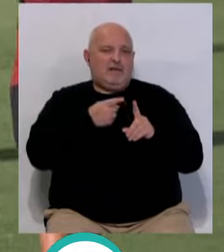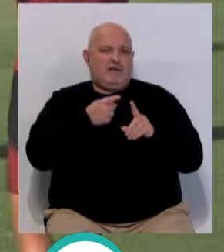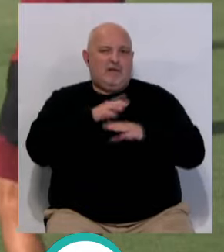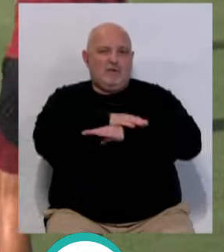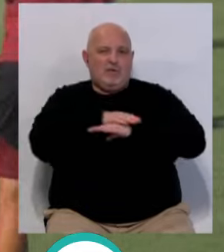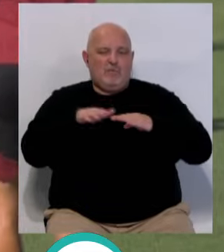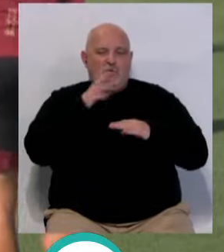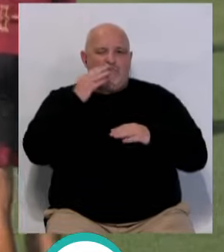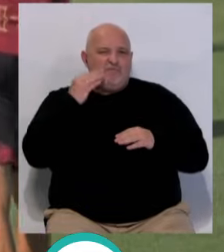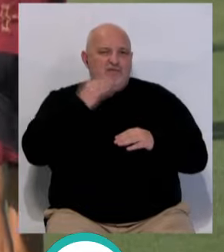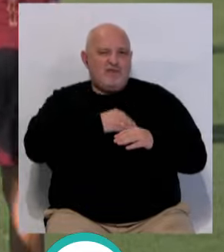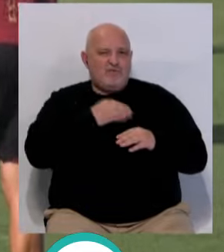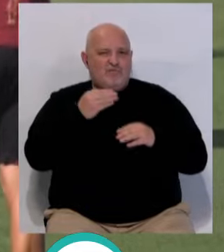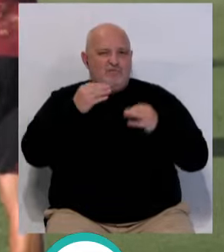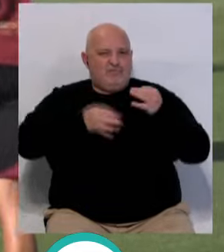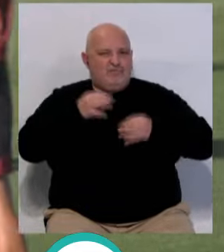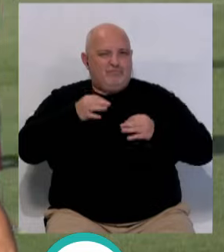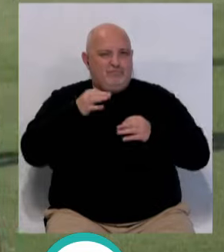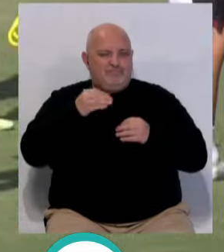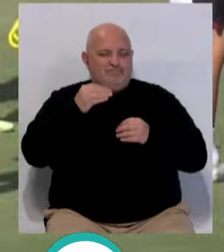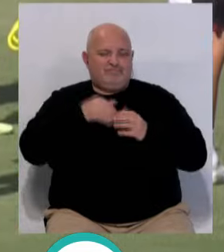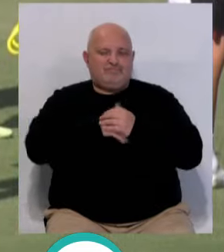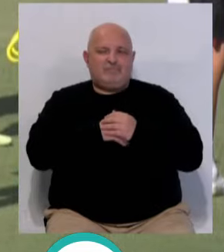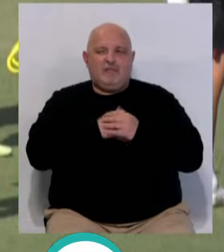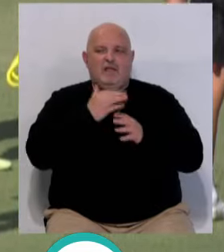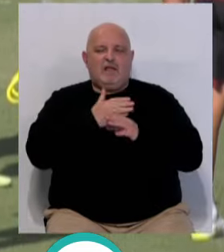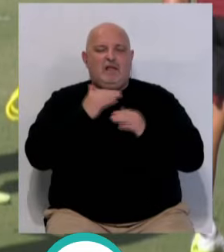de juego claro cuando se pone el campo sí los futbolistas de más envergadura de más talla de